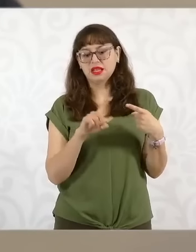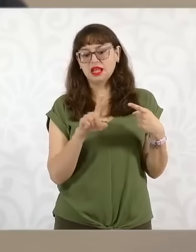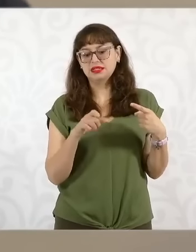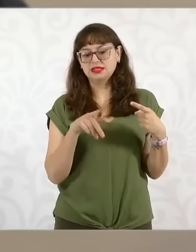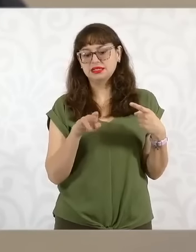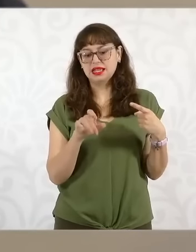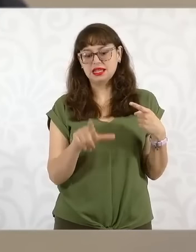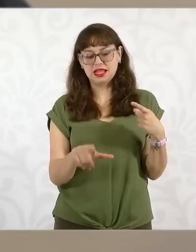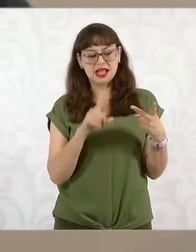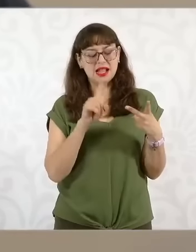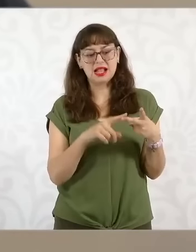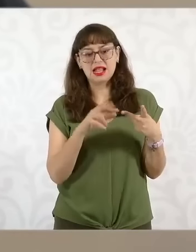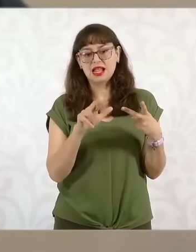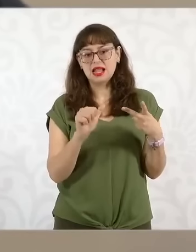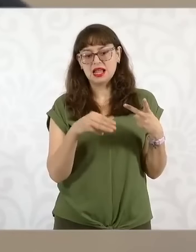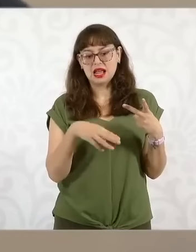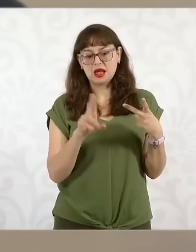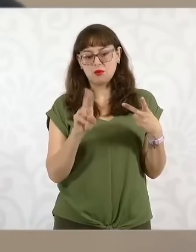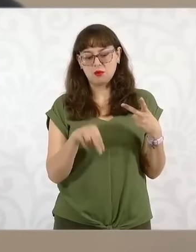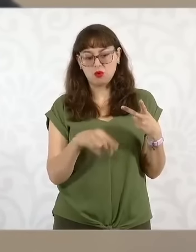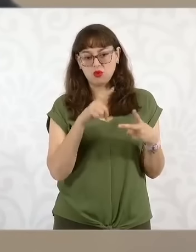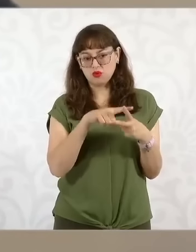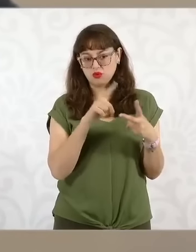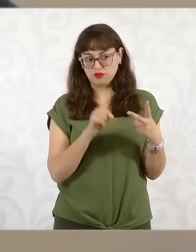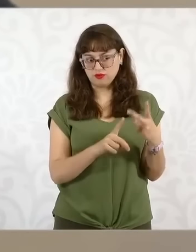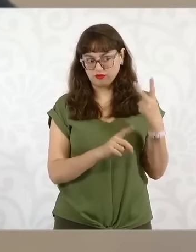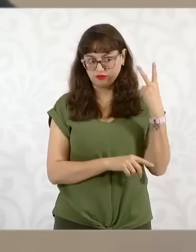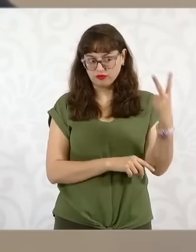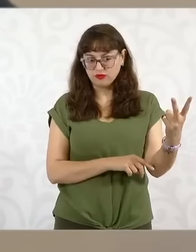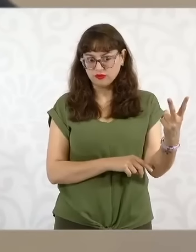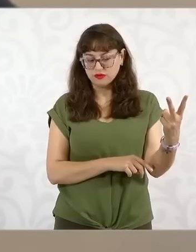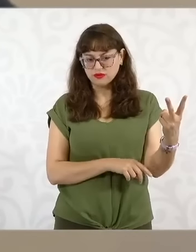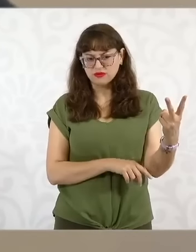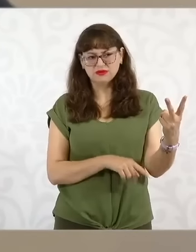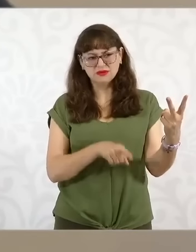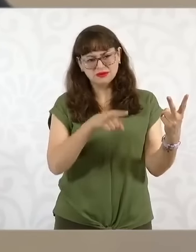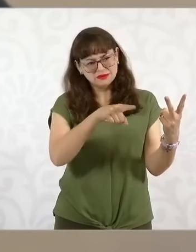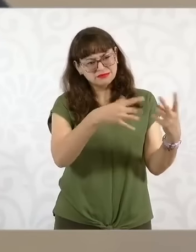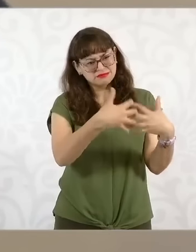que son los responsables, incluso tiene nombres estas refinerías que podrían haber pasado incluso